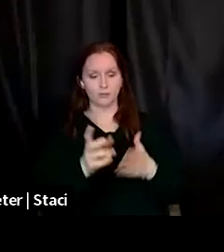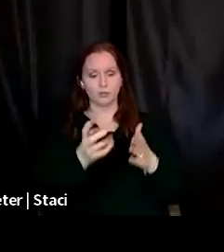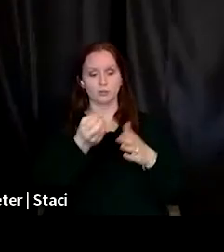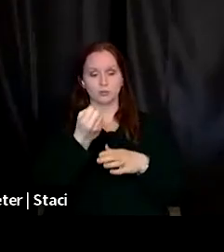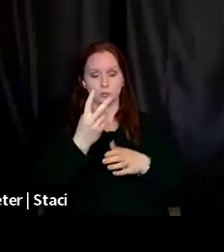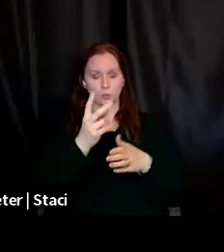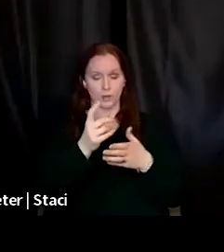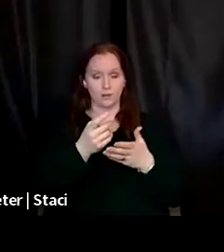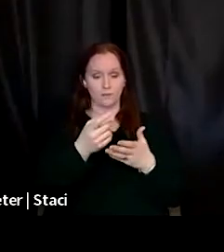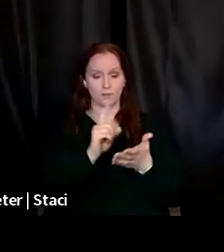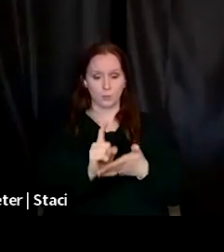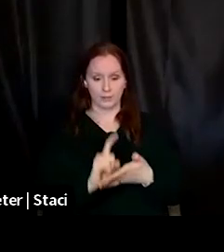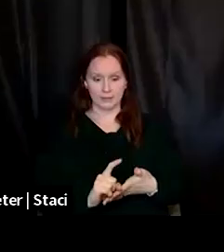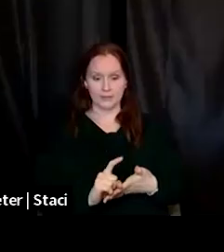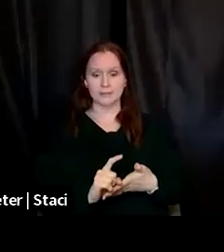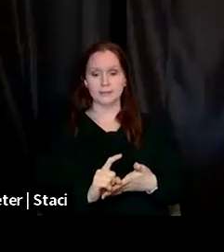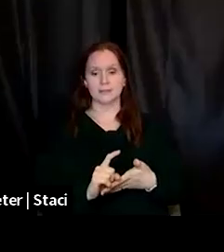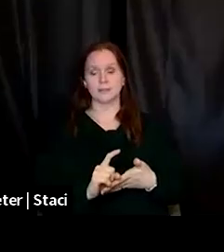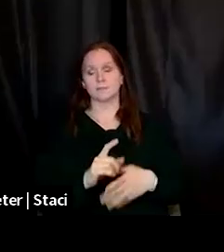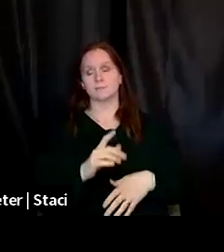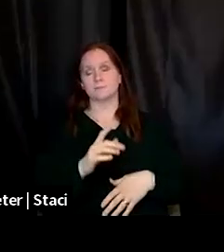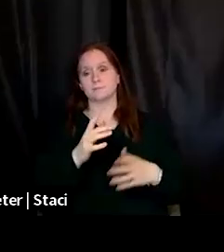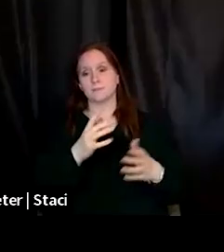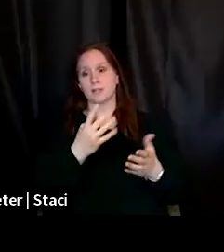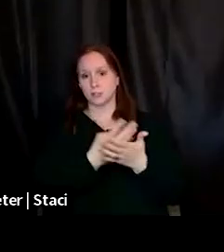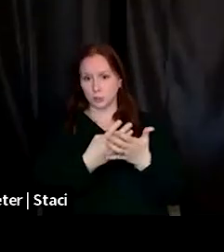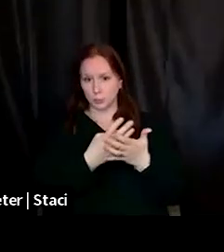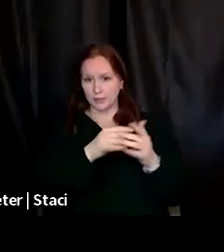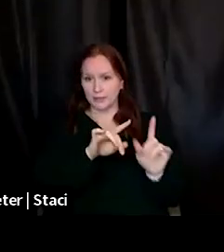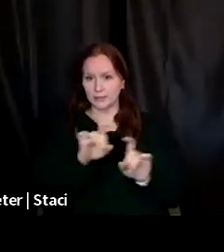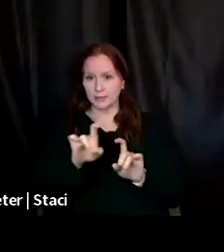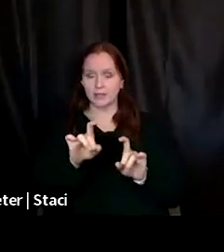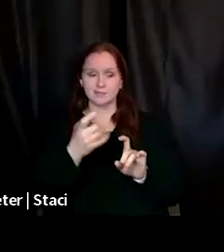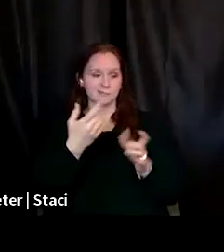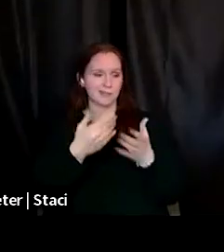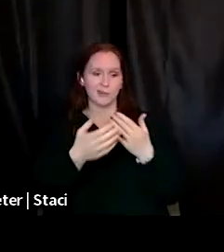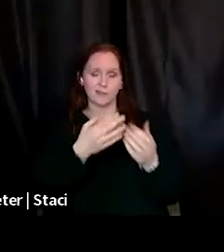tenemos al gerente de casos entrenado en SOAR y también